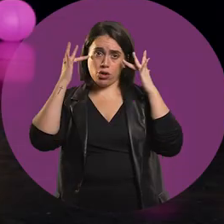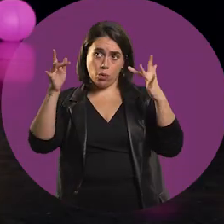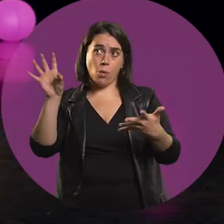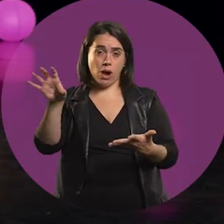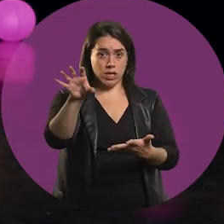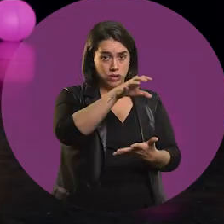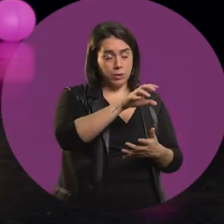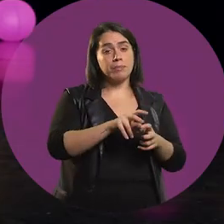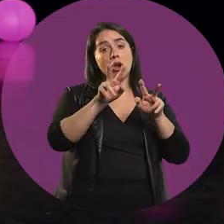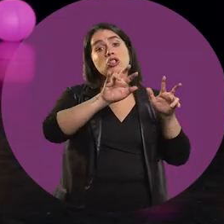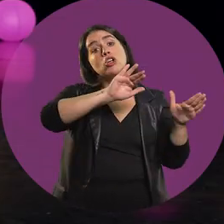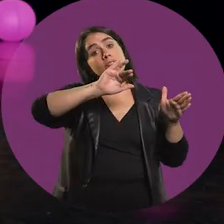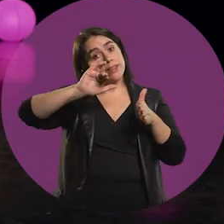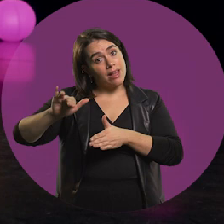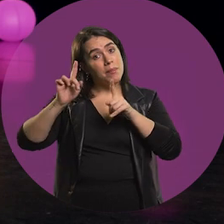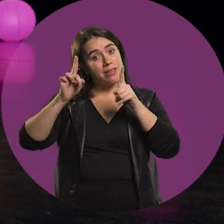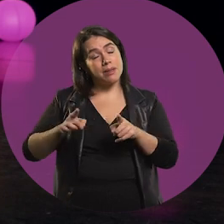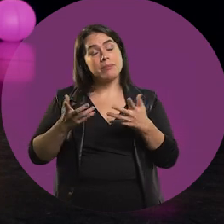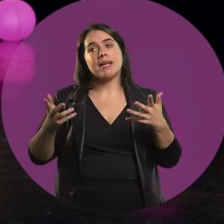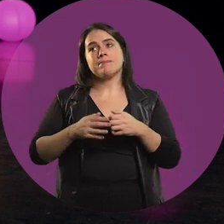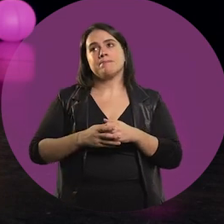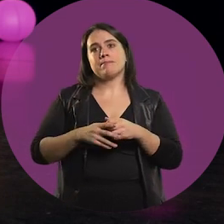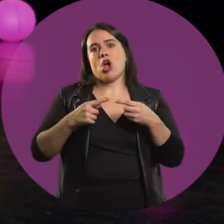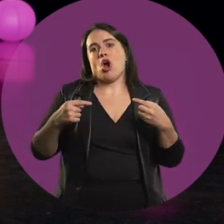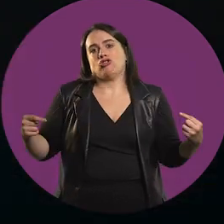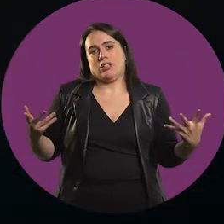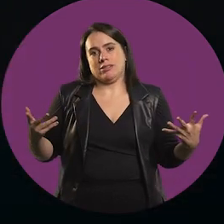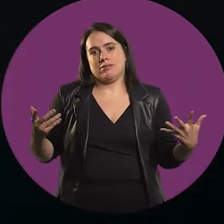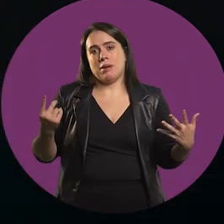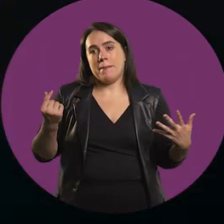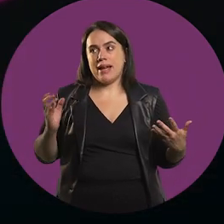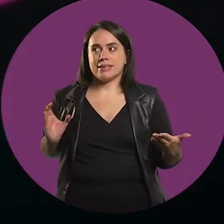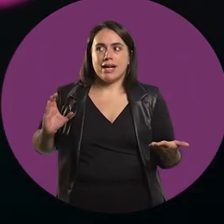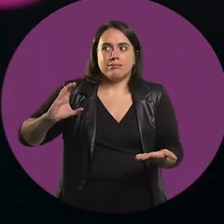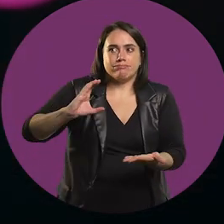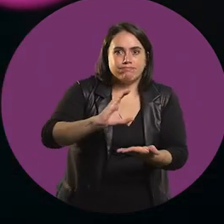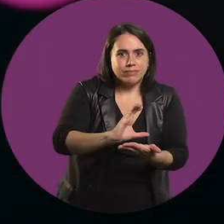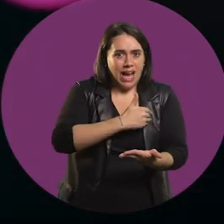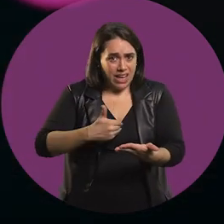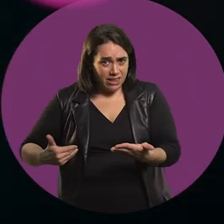Hay una cuestión también que tiene que ver con los recursos que el Estado otorga